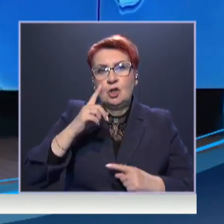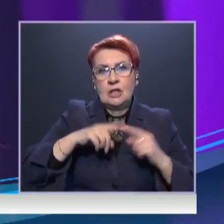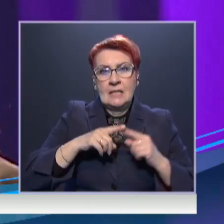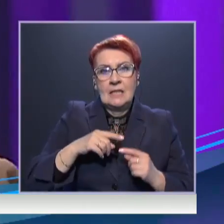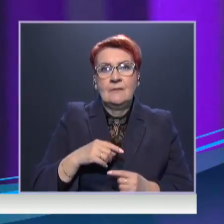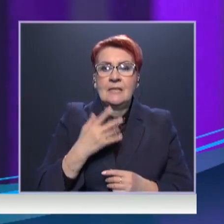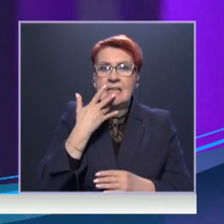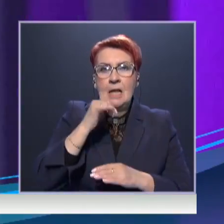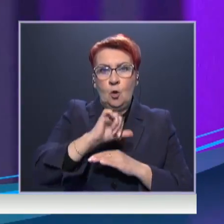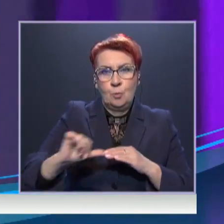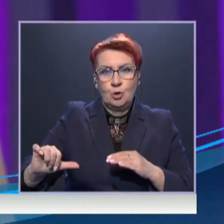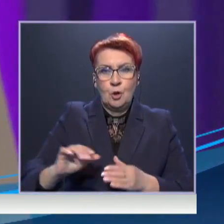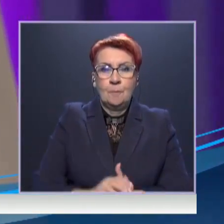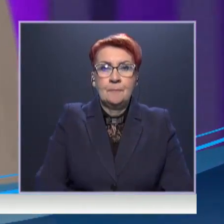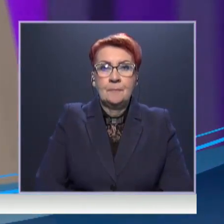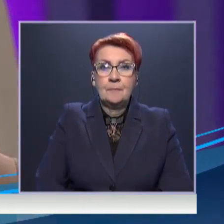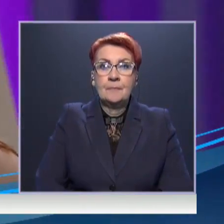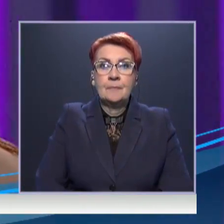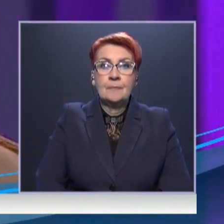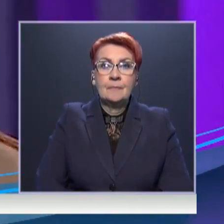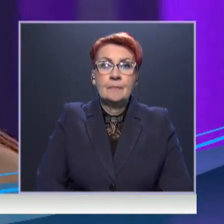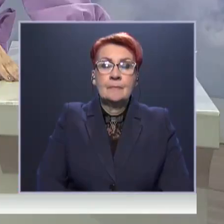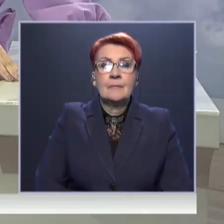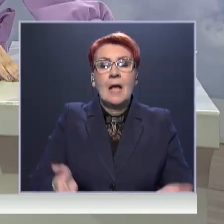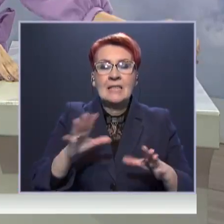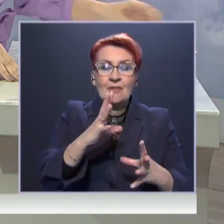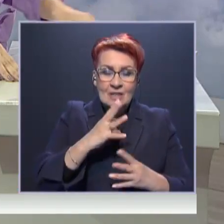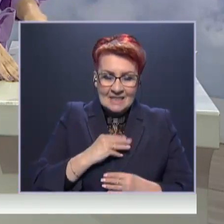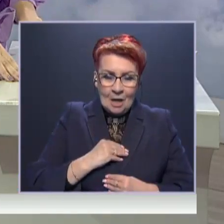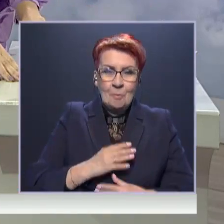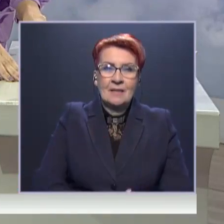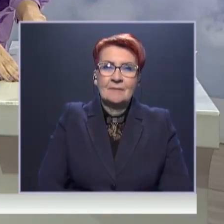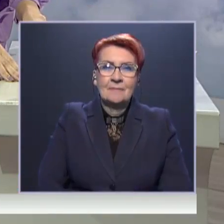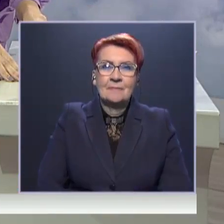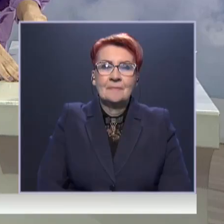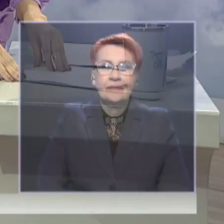за рубежом оставайтесь с нами [музыка]